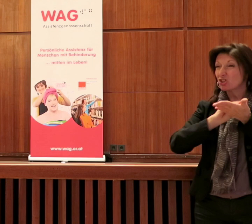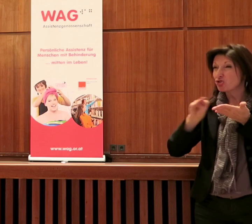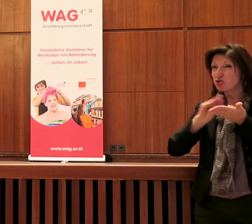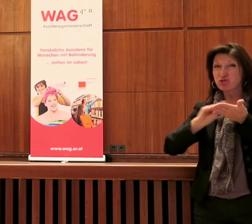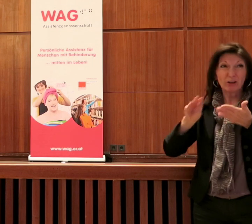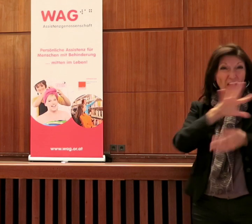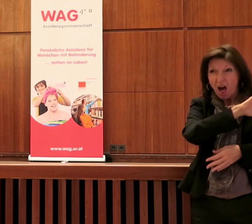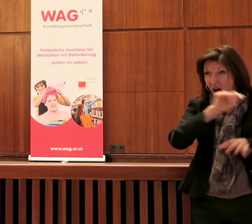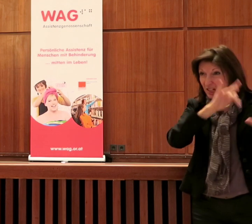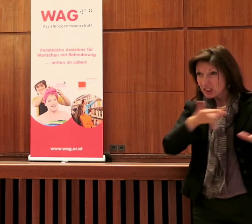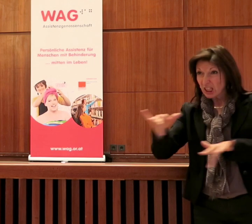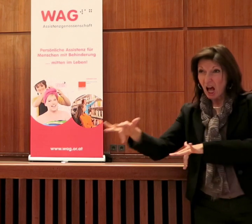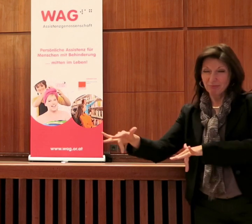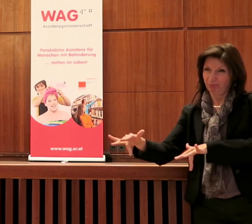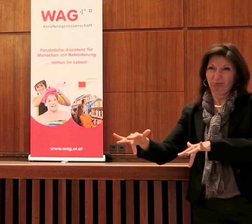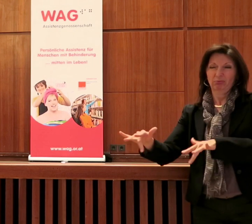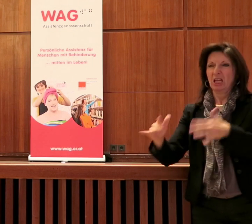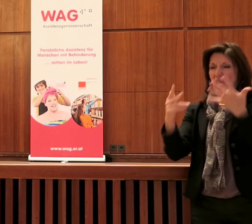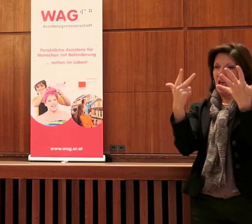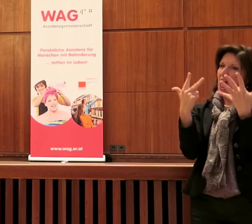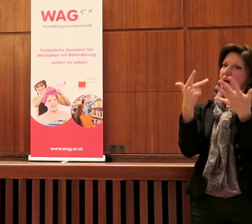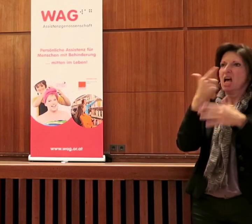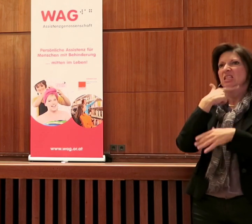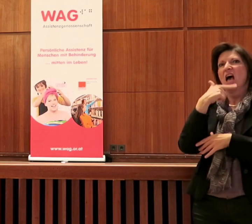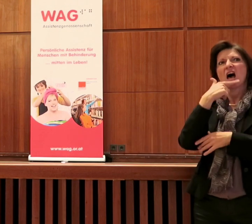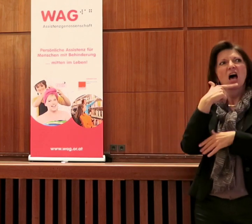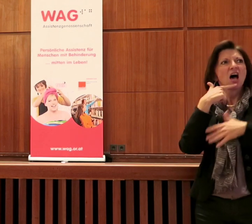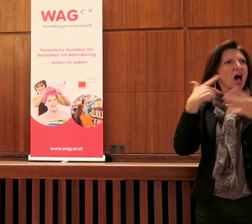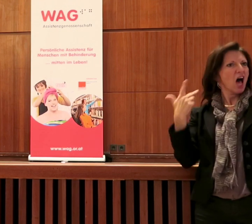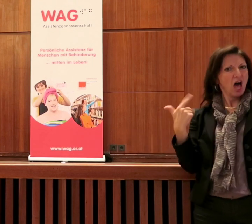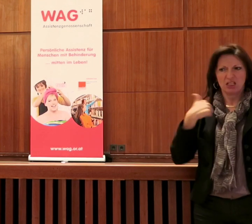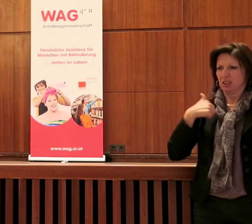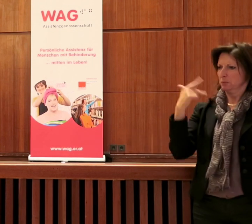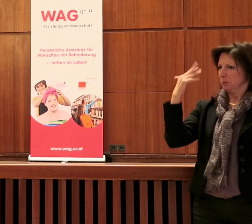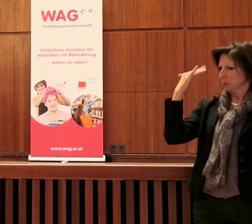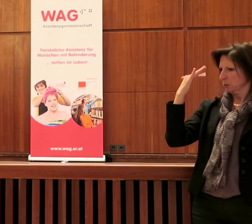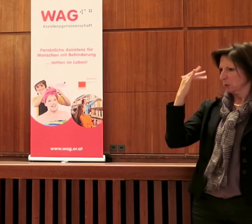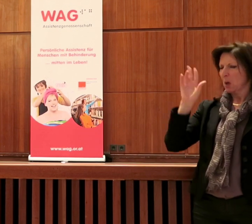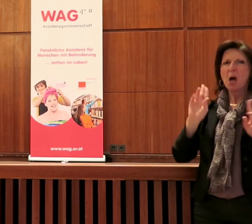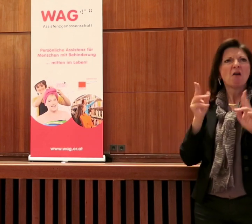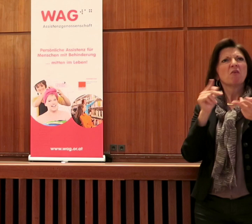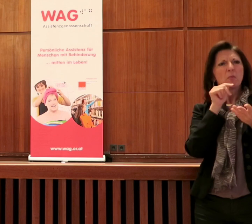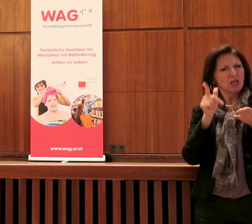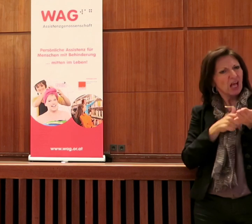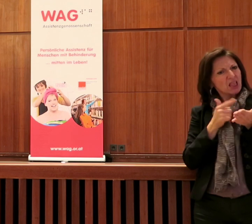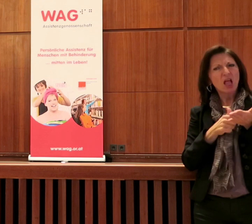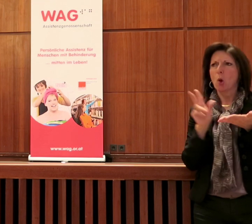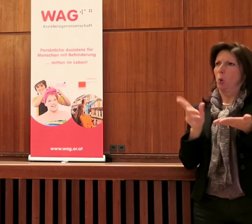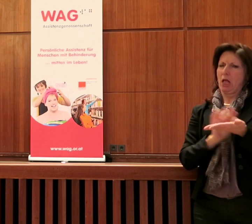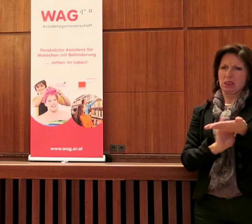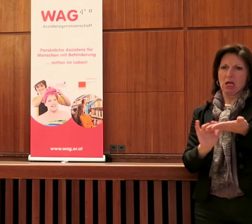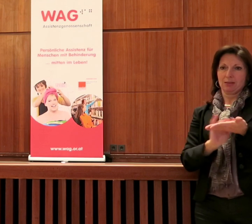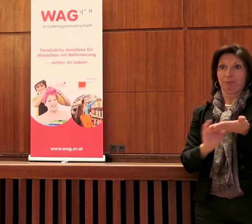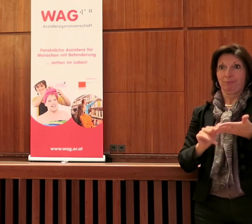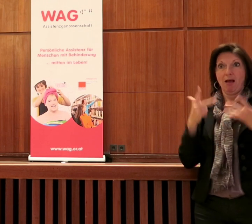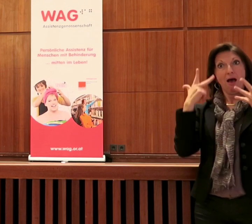Na, warum gibt's keine ertastbaren Legokataloge? Wieder 8 Jahre lang später fragt man sich: Warum gibt's keine ertastbaren Pornomagazine?